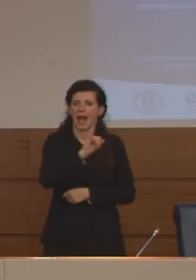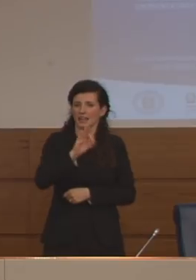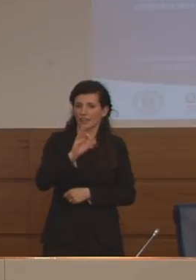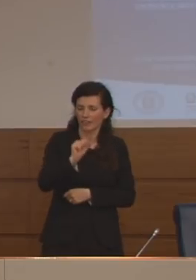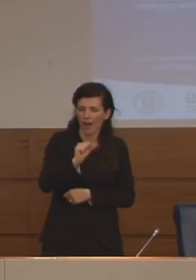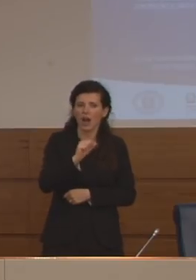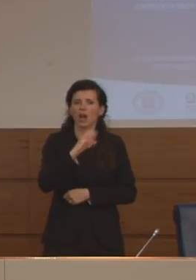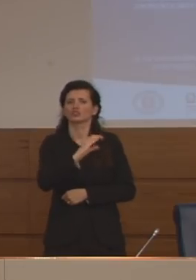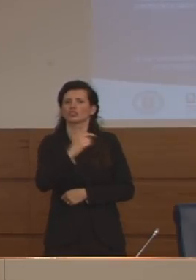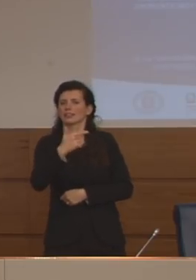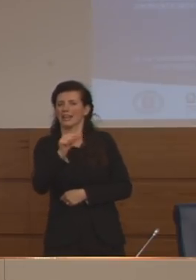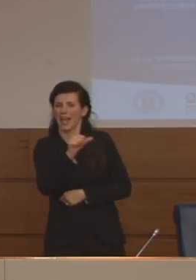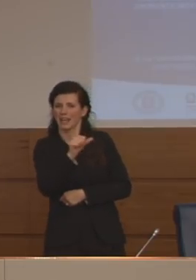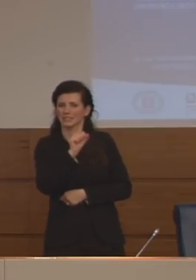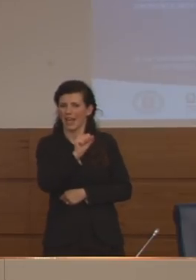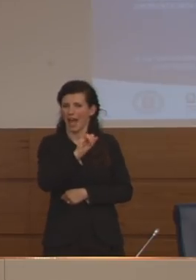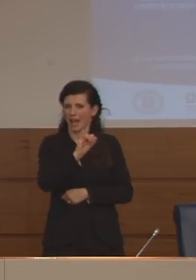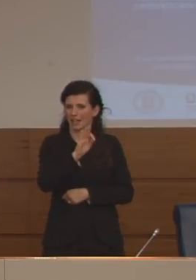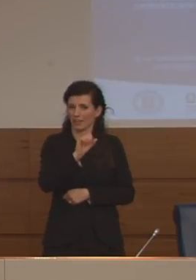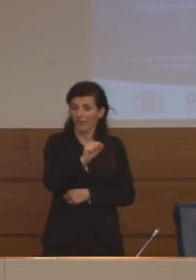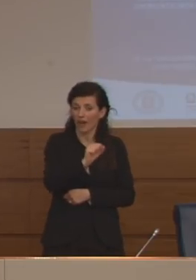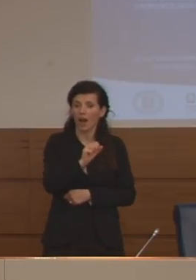o anche dai ricercatori che propongono la sperimentazione.